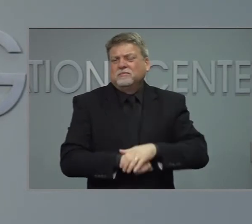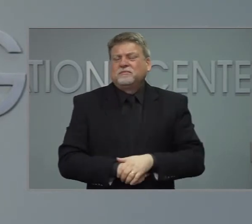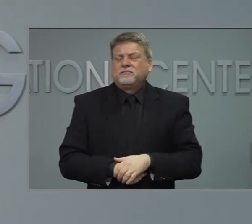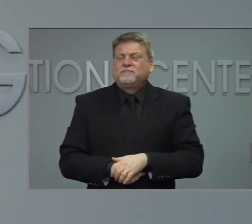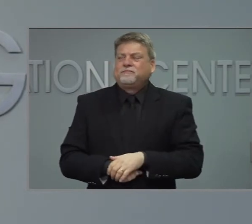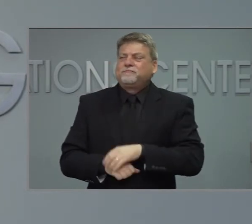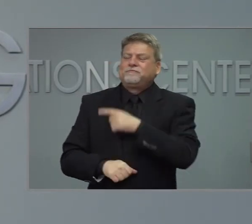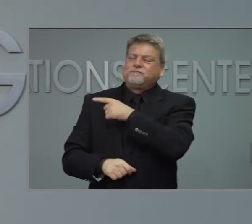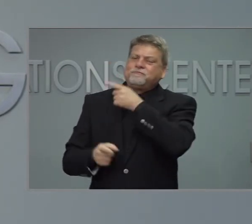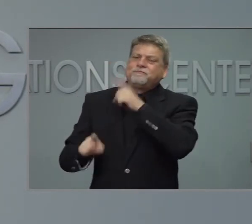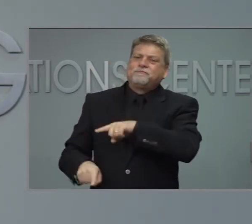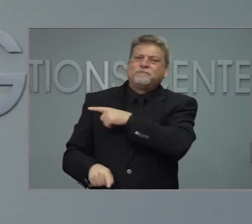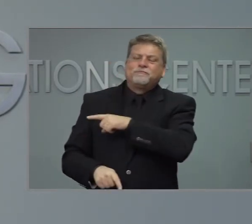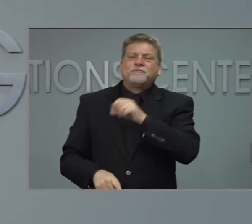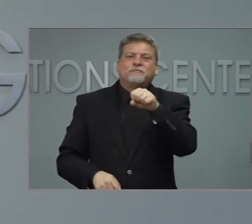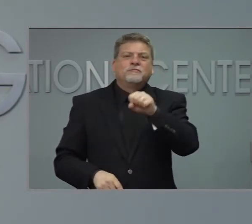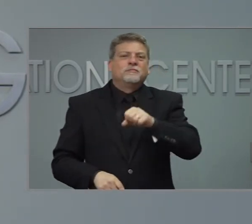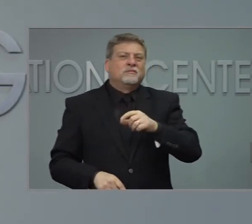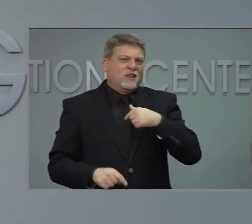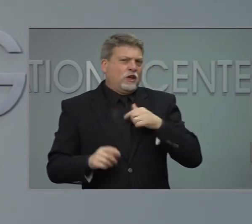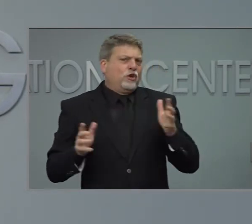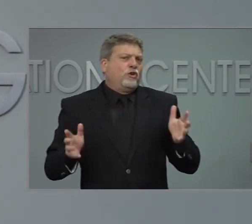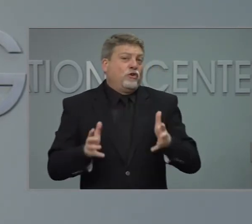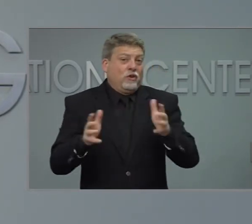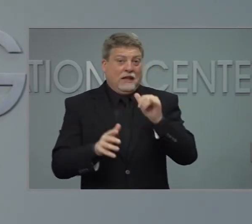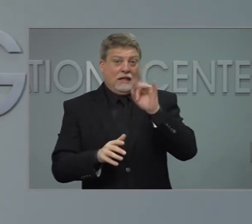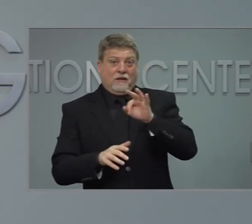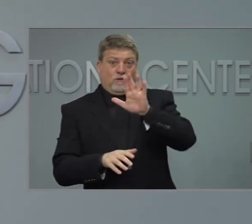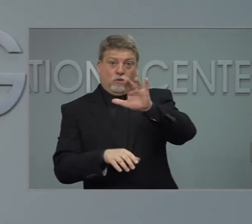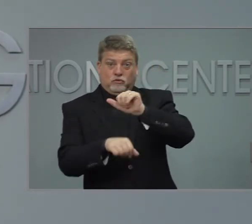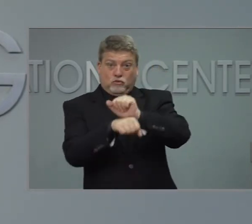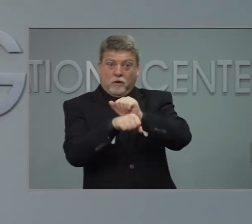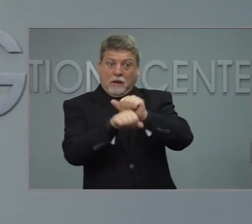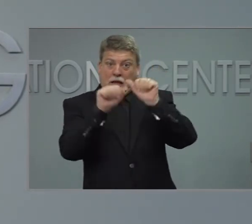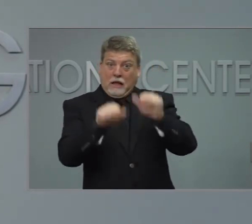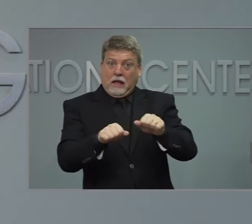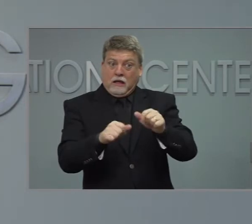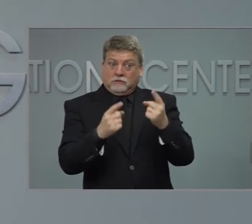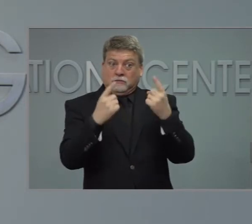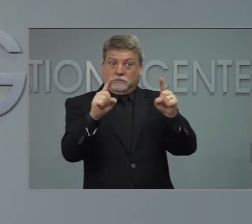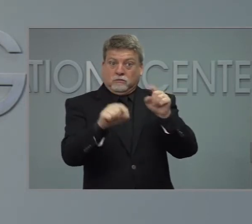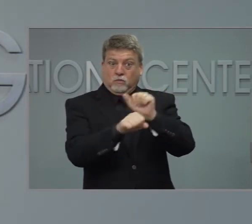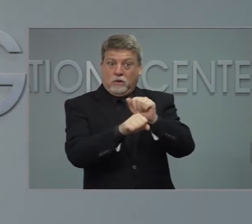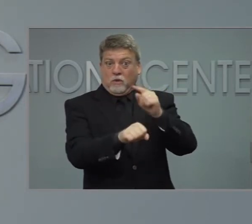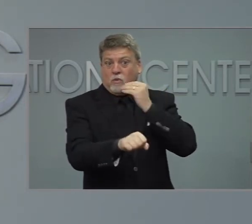Gracias y como dijo el gobernador vamos a animar a las personas que pueden trabajar